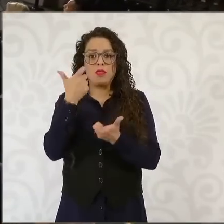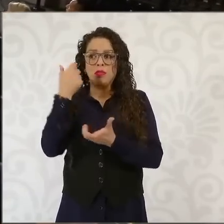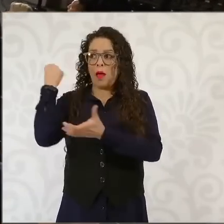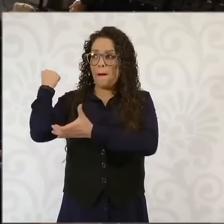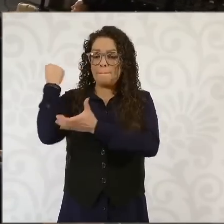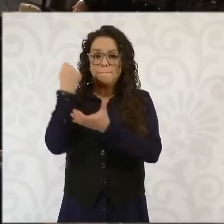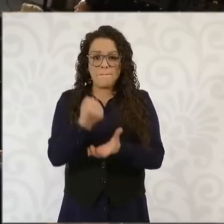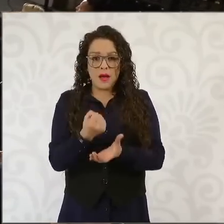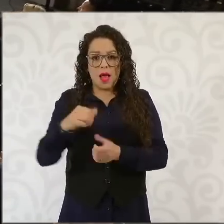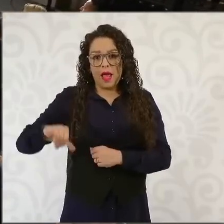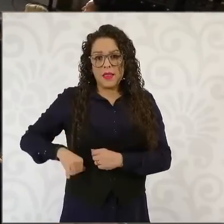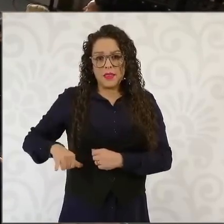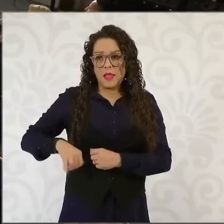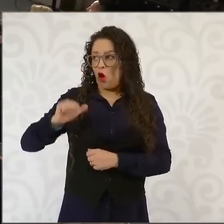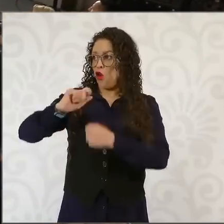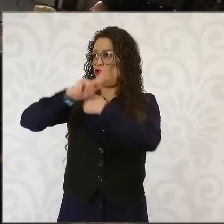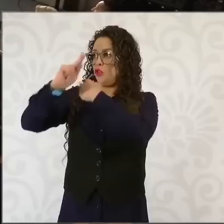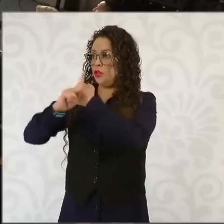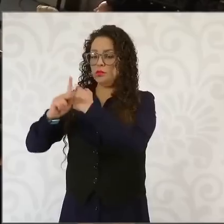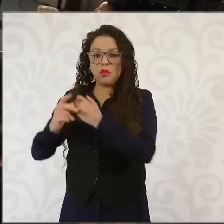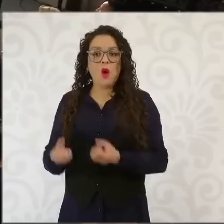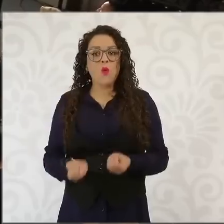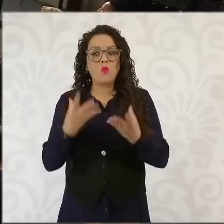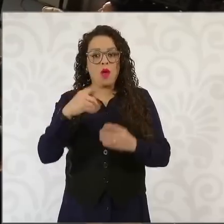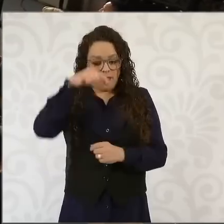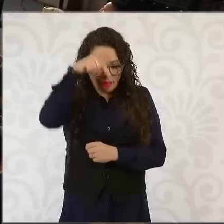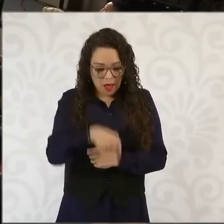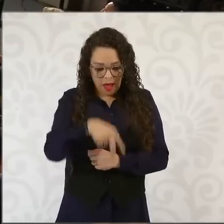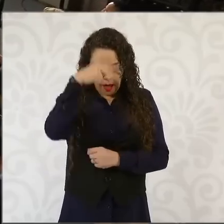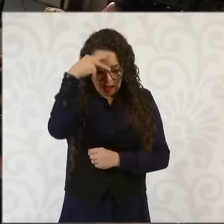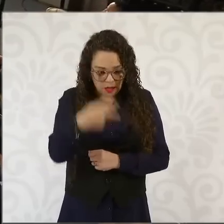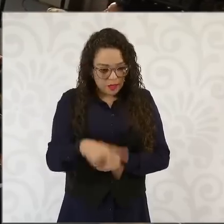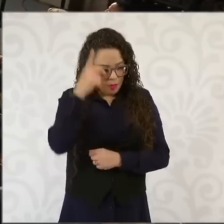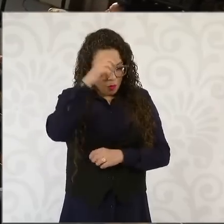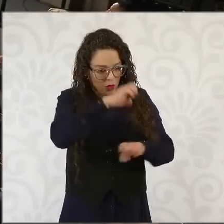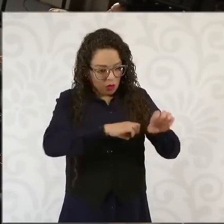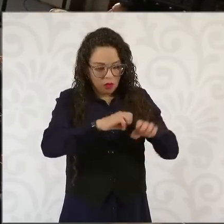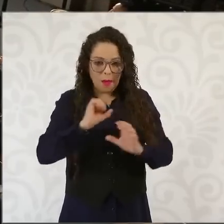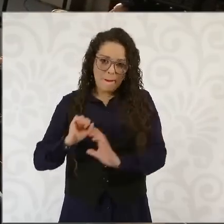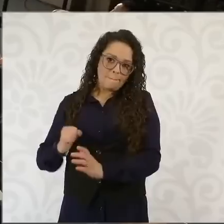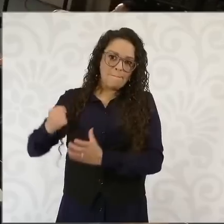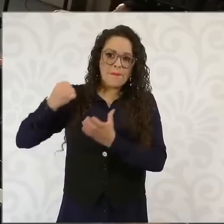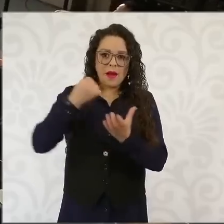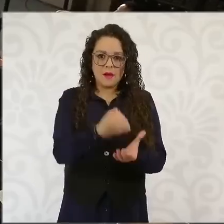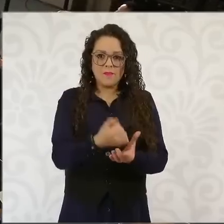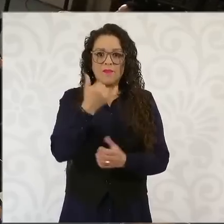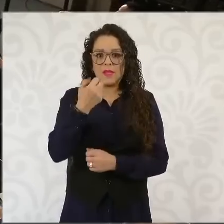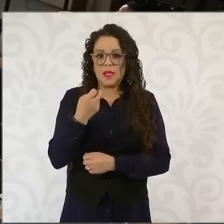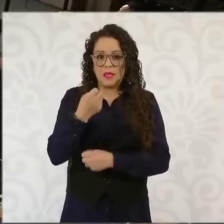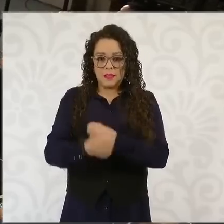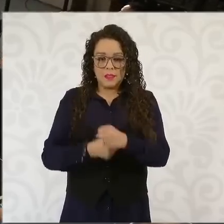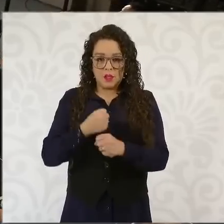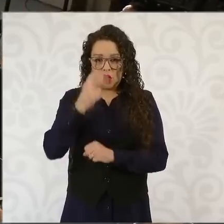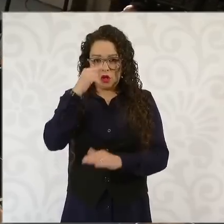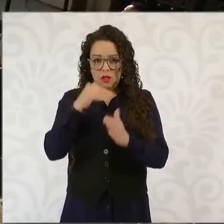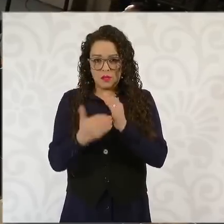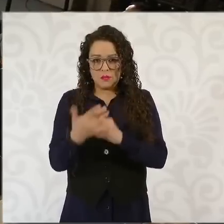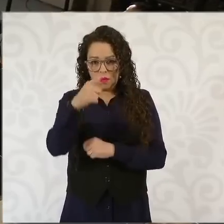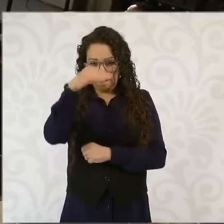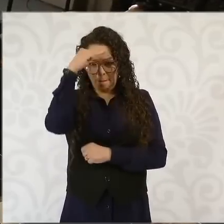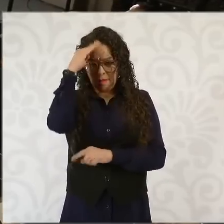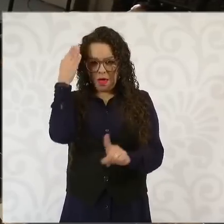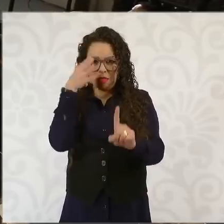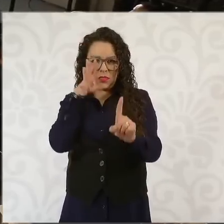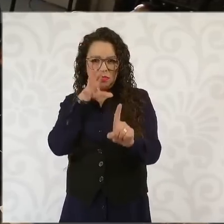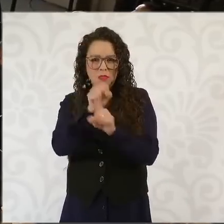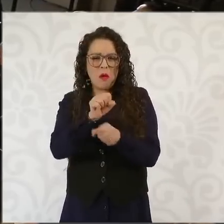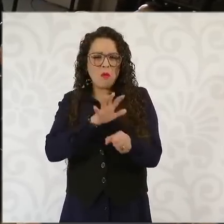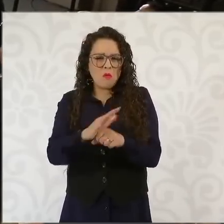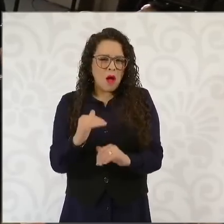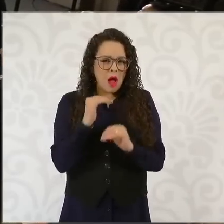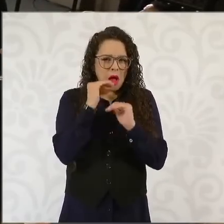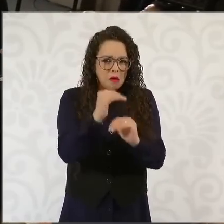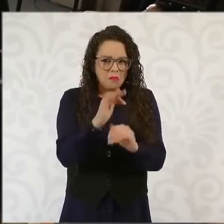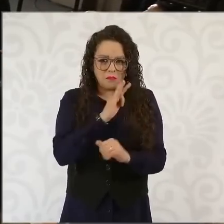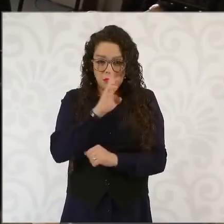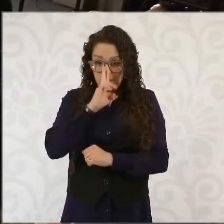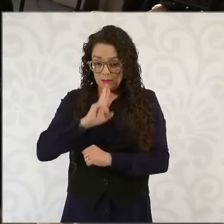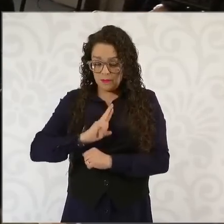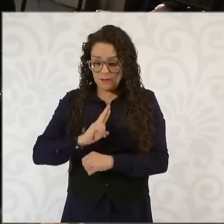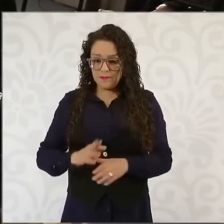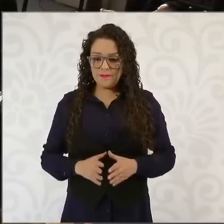es inversión nacional y cuál sería como que la meta para el cierre de este 2025 esos dos